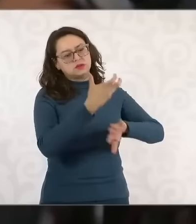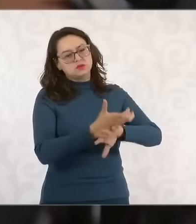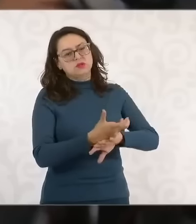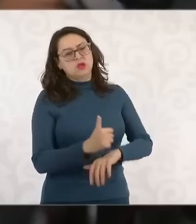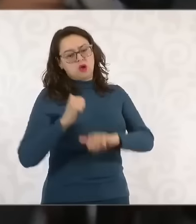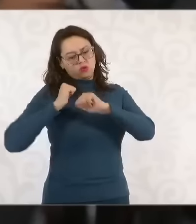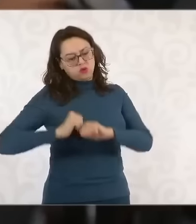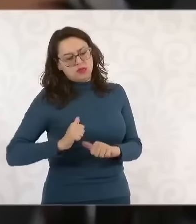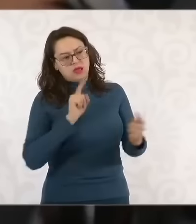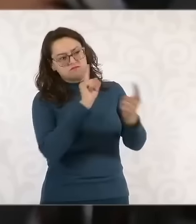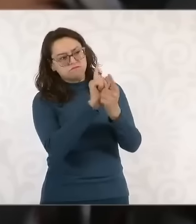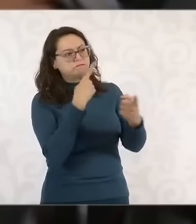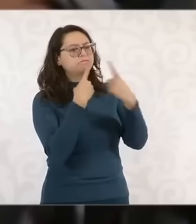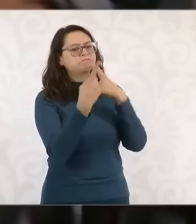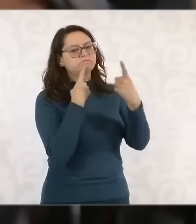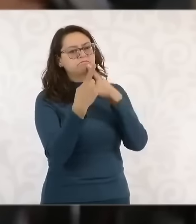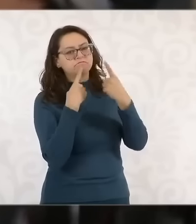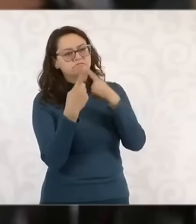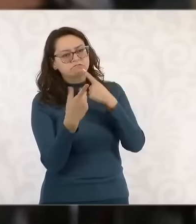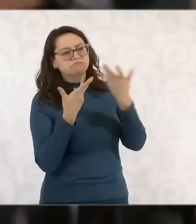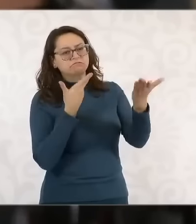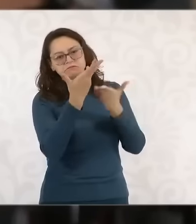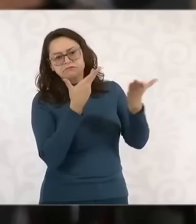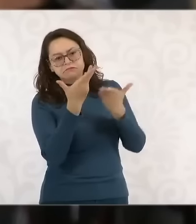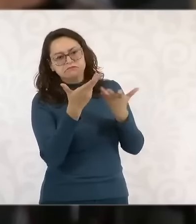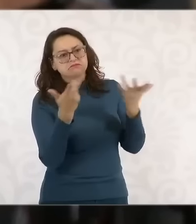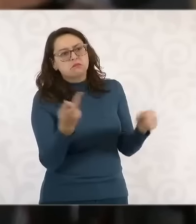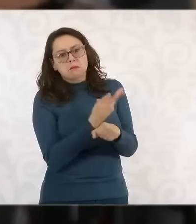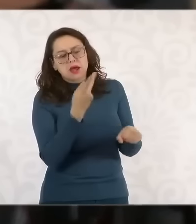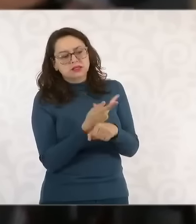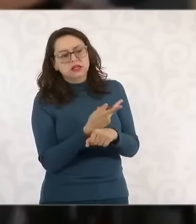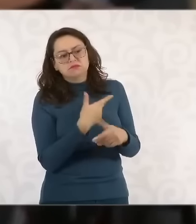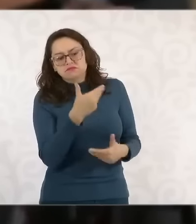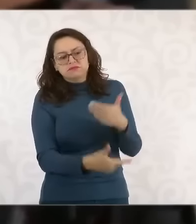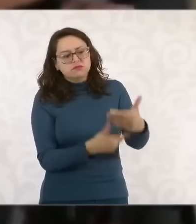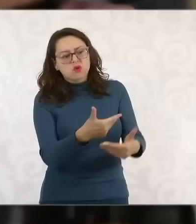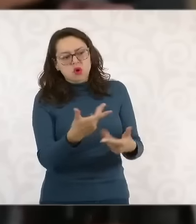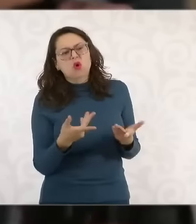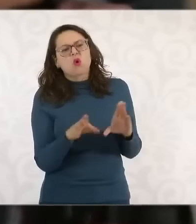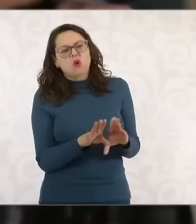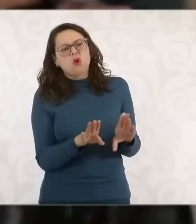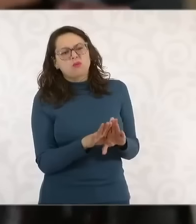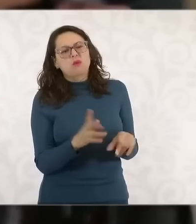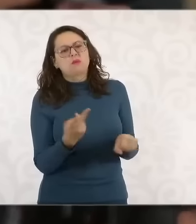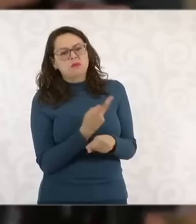ha tenido allá este algunas conversaciones. ¿Cómo van estos diálogos en cuestión de los aranceles,